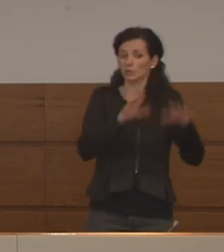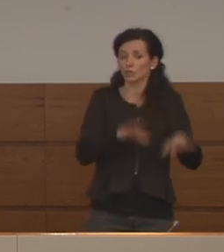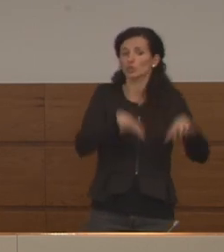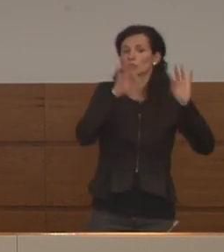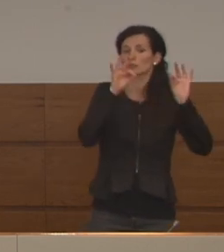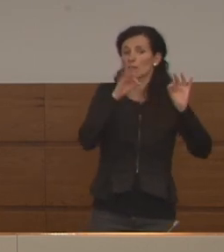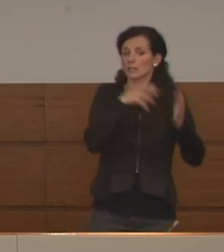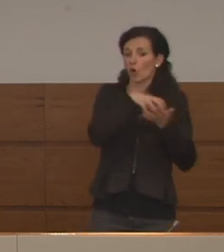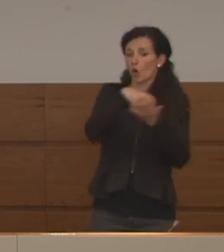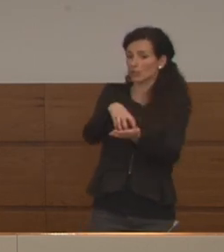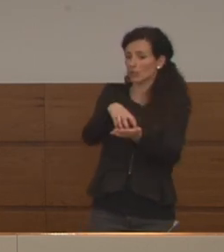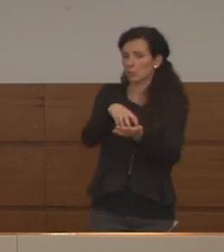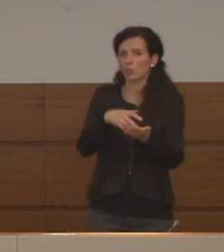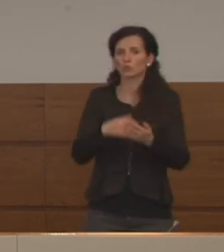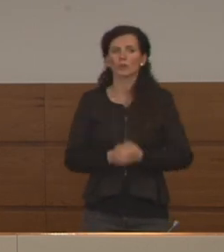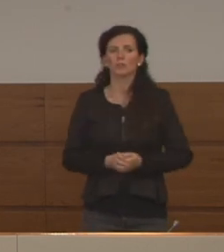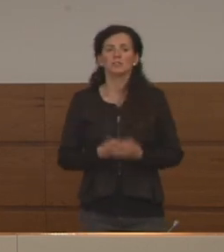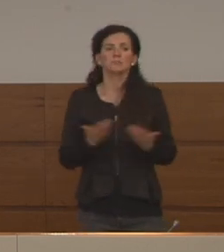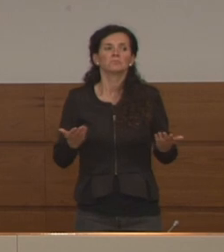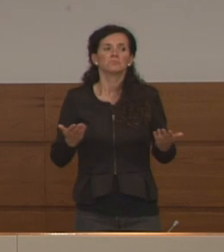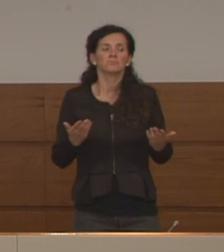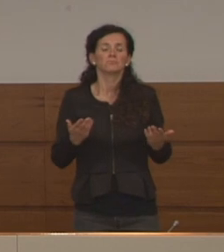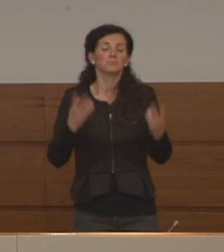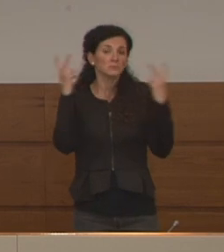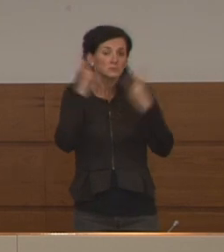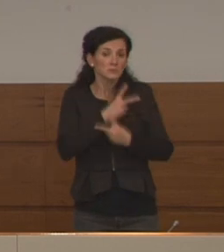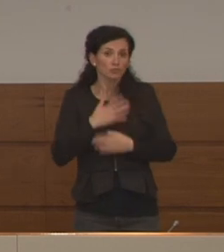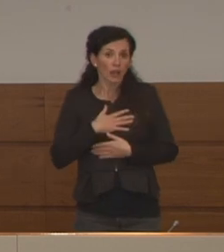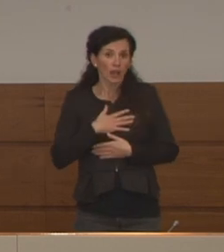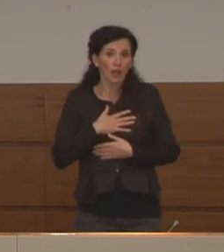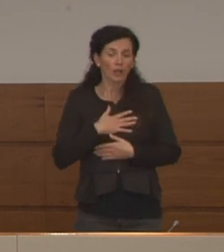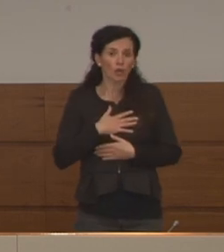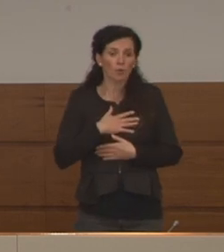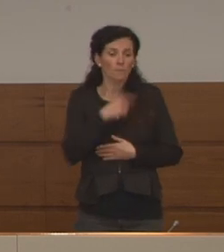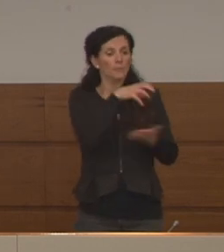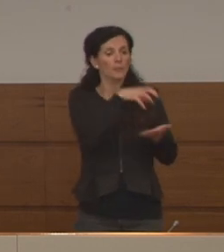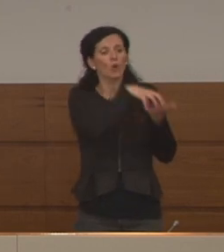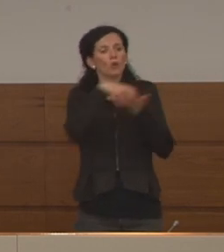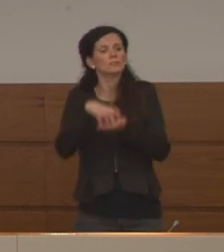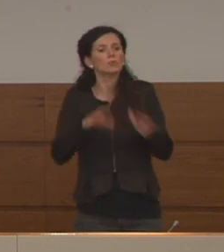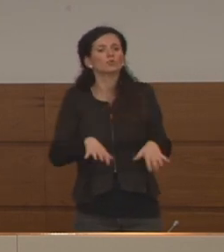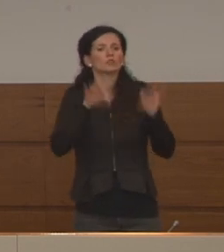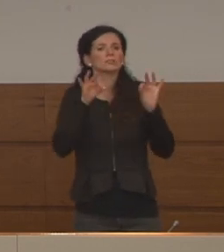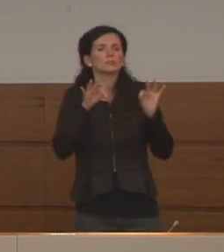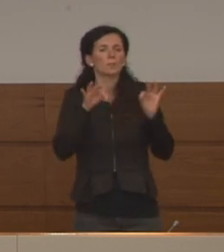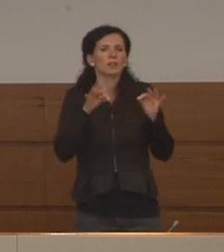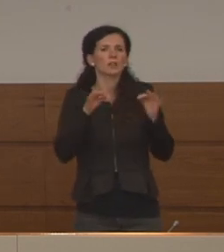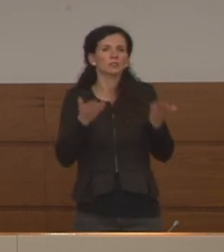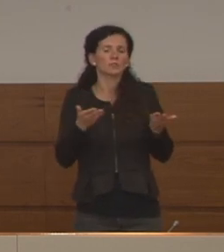Guardi, sinceramente non credo che questo possa avvenire nel medio